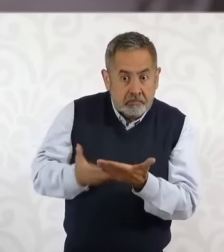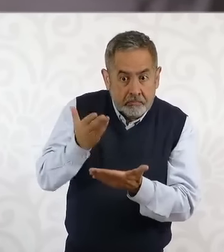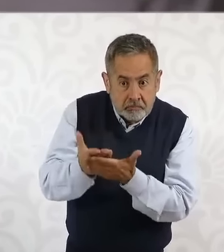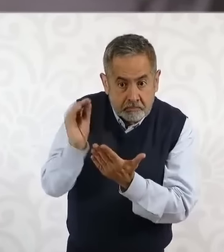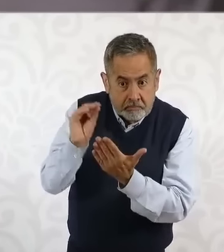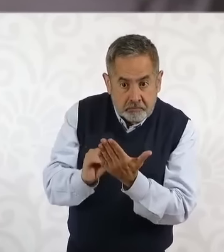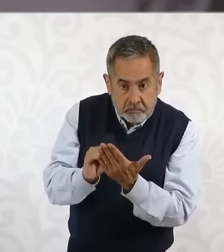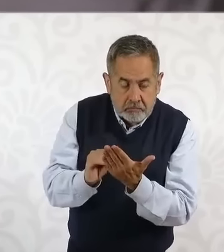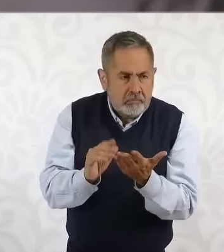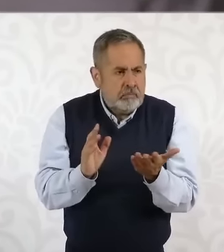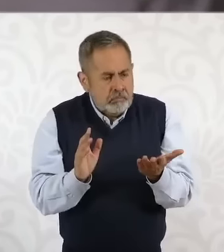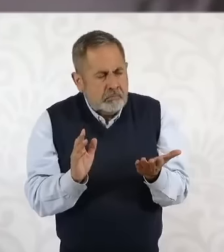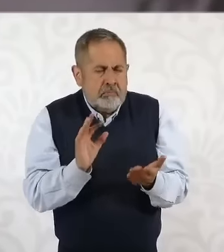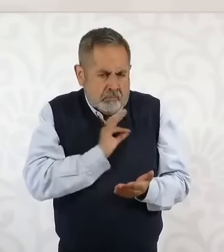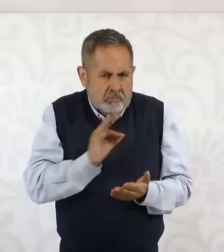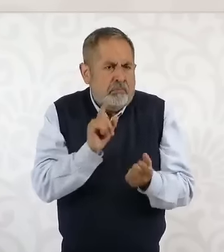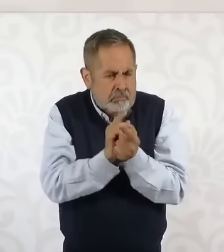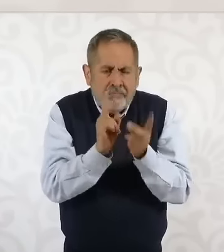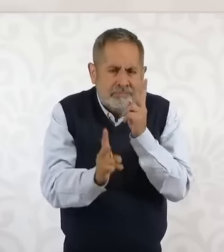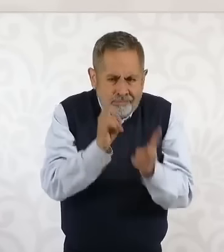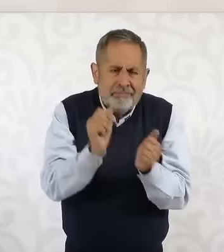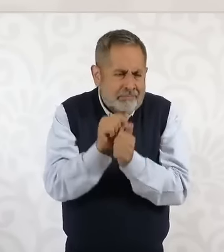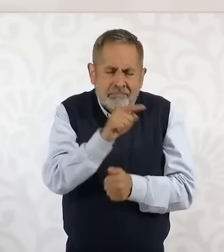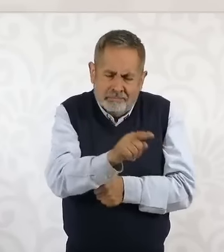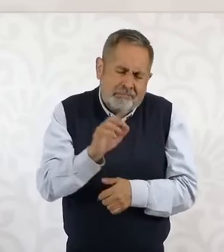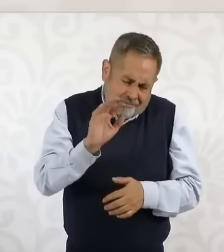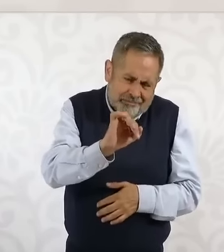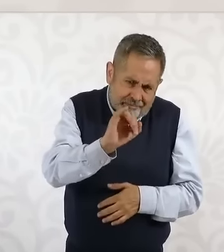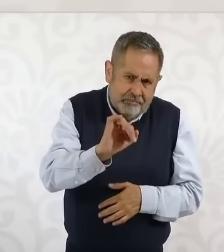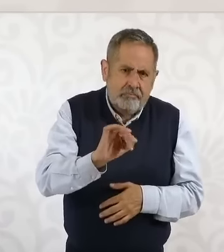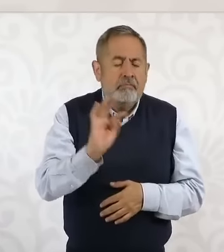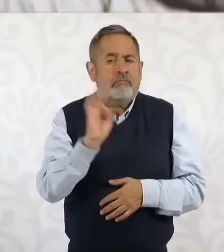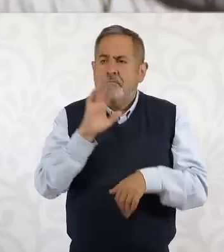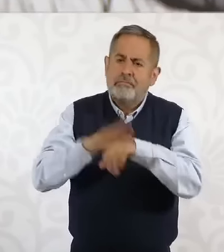su comisión. Entonces, puedo hablar con ella. Quizá es más importante que hable el fiscal